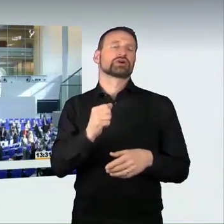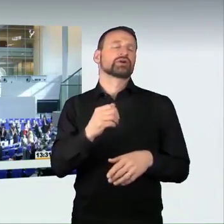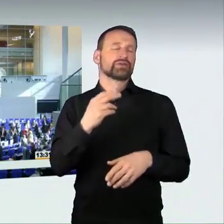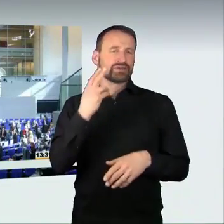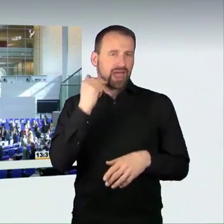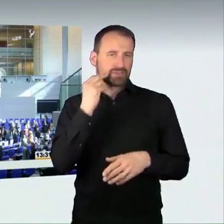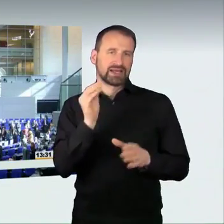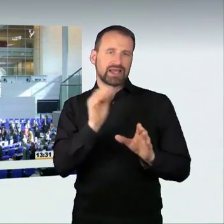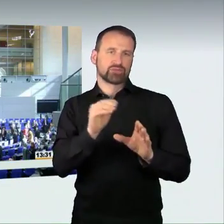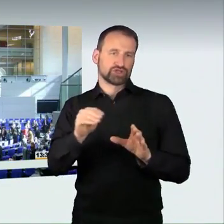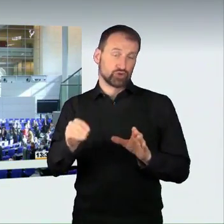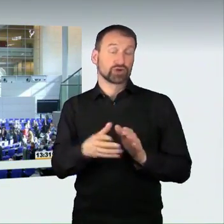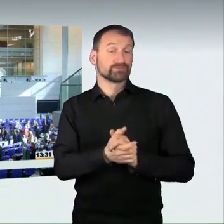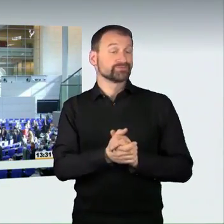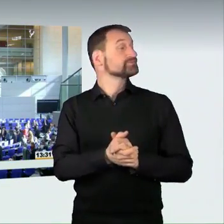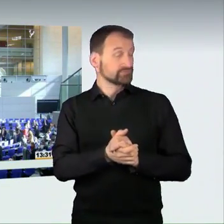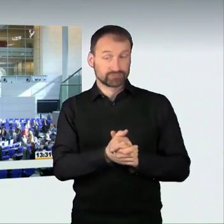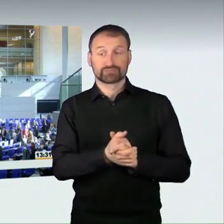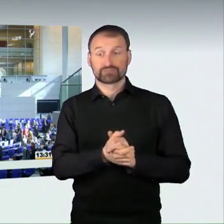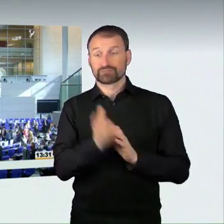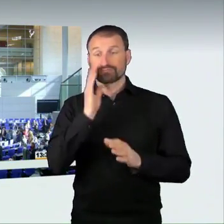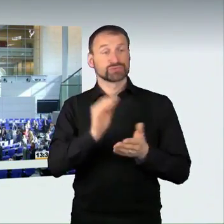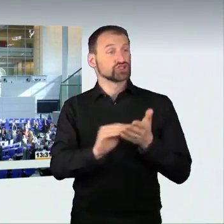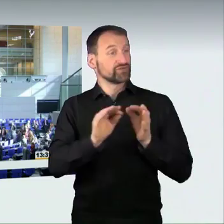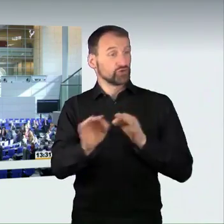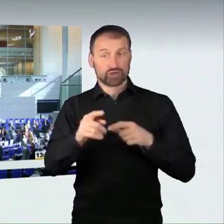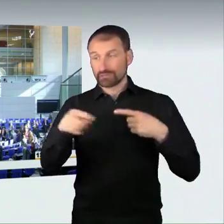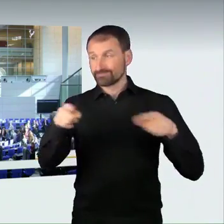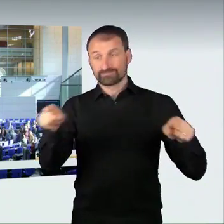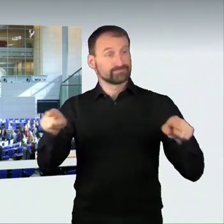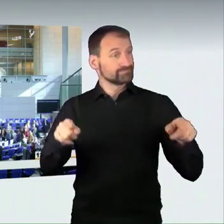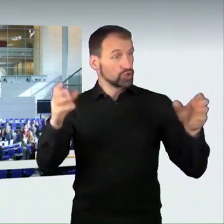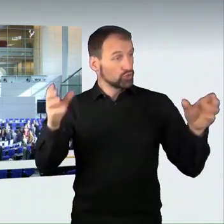Sind die Plätze an den Urnen besetzt? Ich sehe, das ist der Fall.